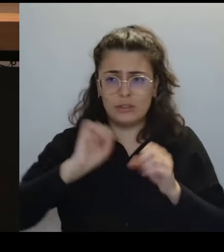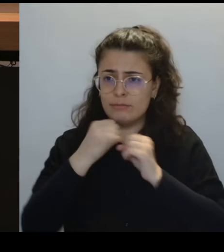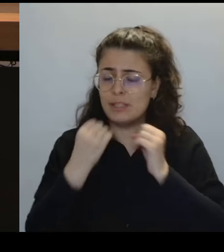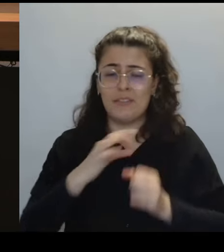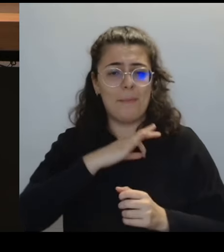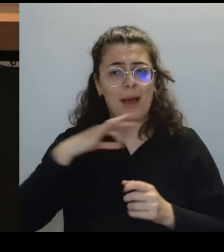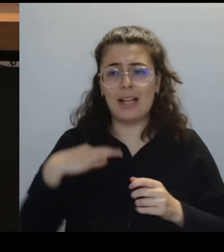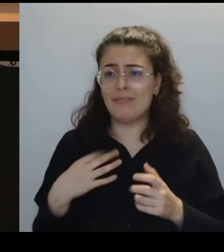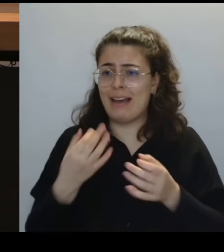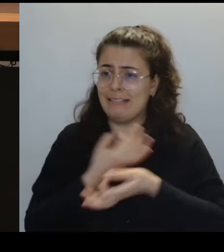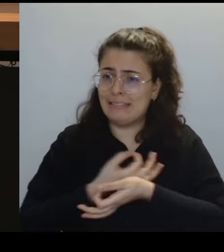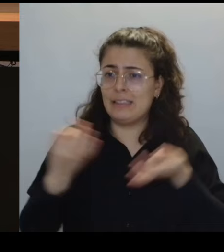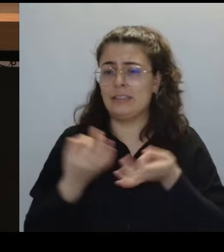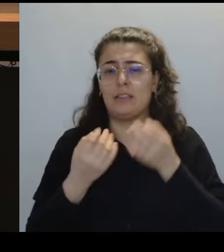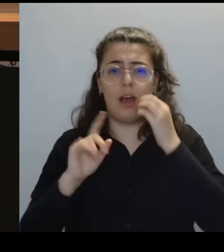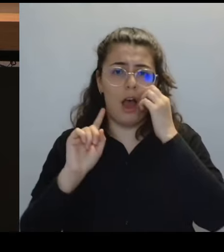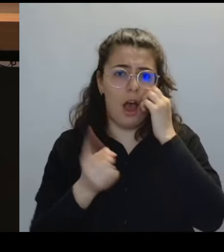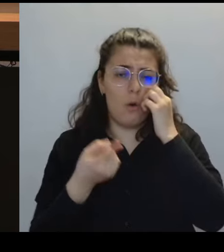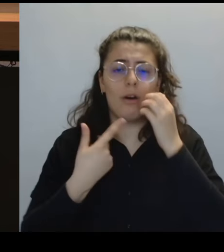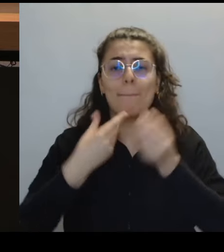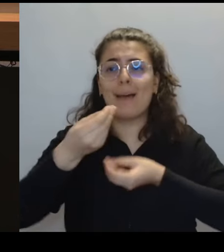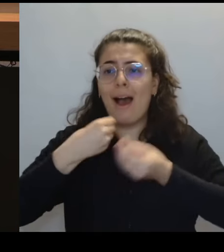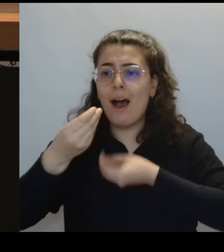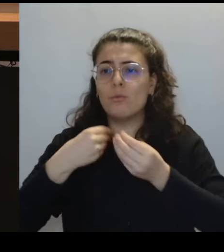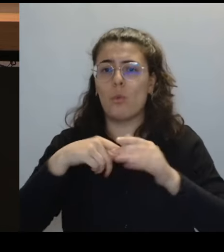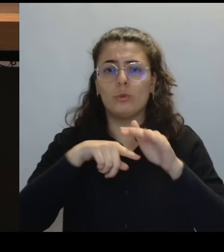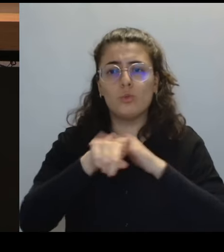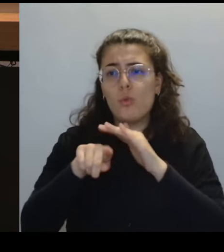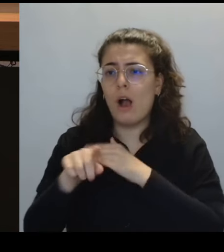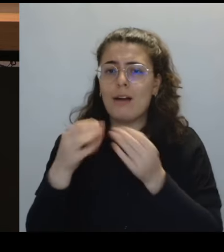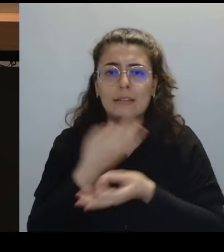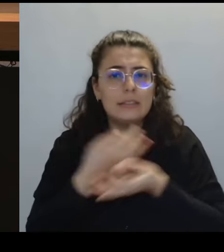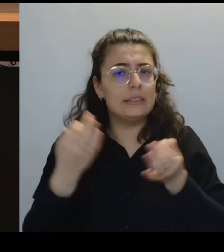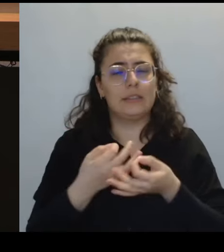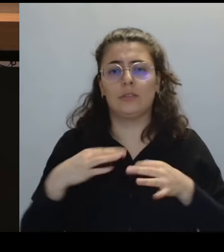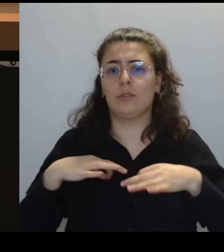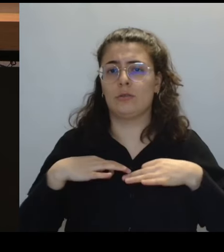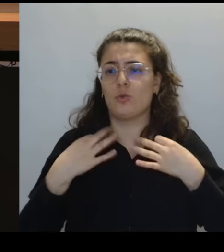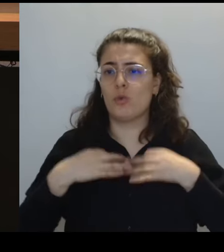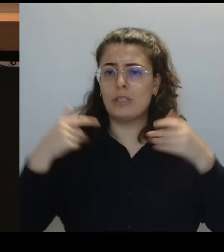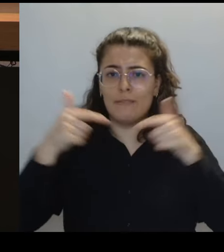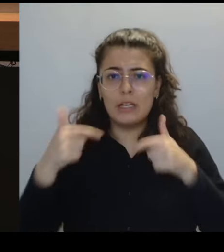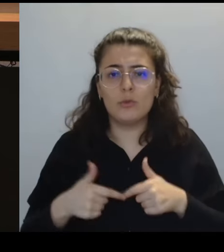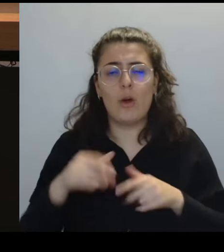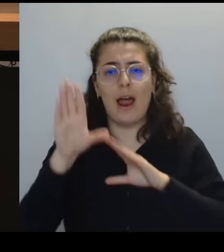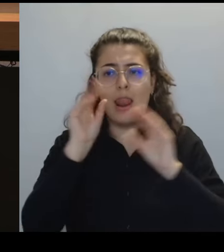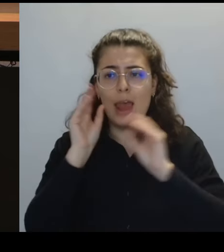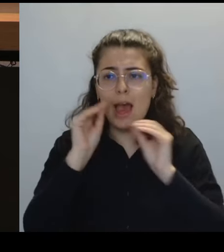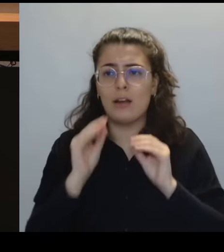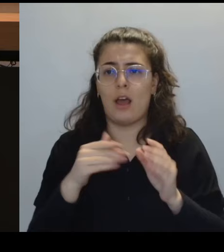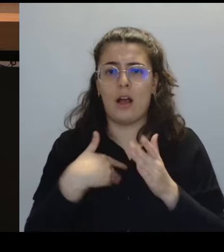Gesundheitsversorgung, Freizeit- und Lernangebote für Kinder. So müssen hunderte traumatisierte Geflüchtete